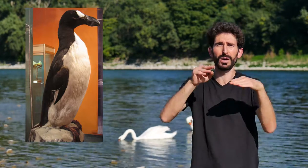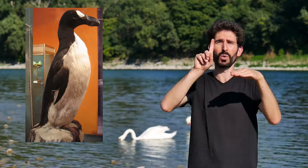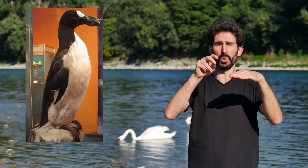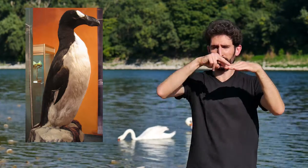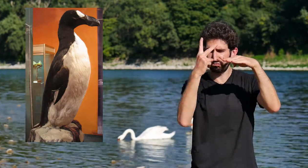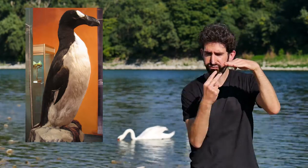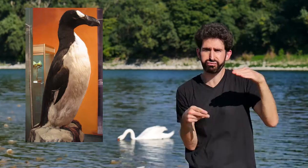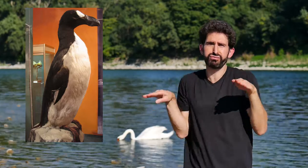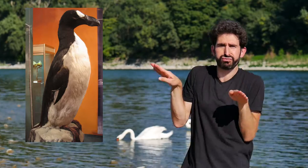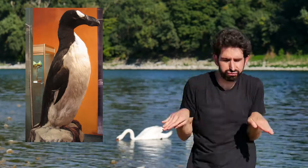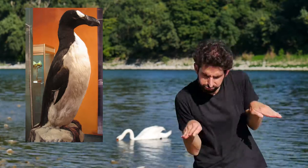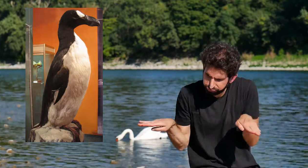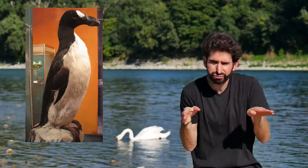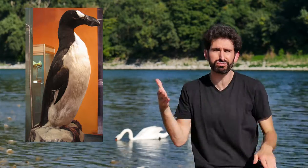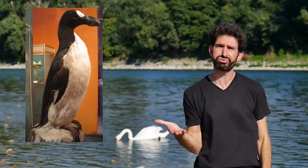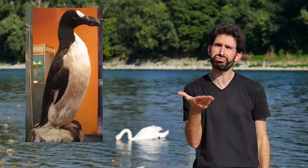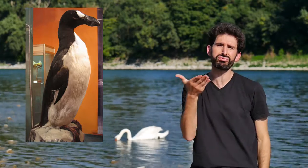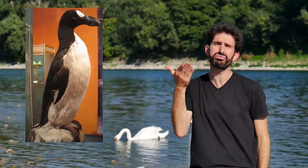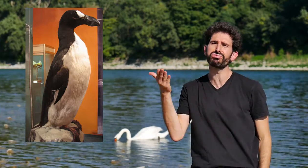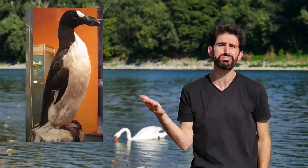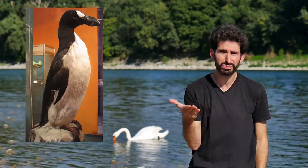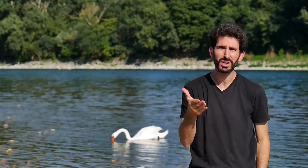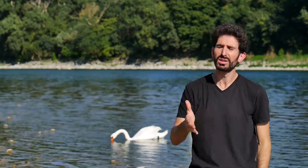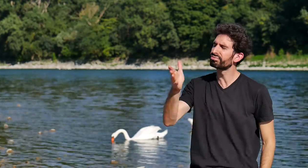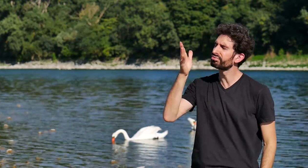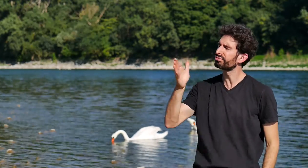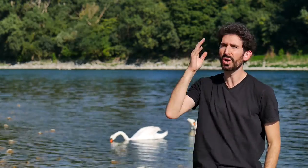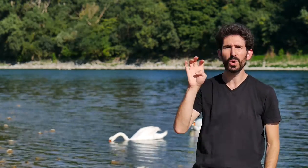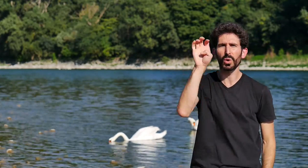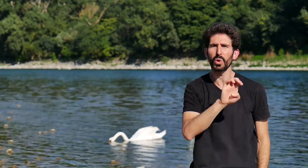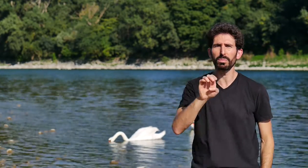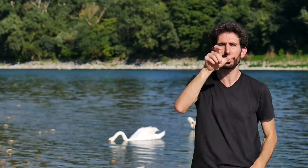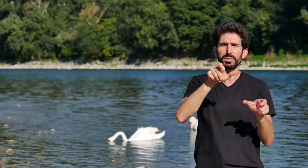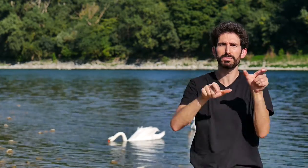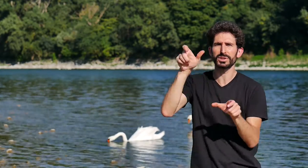et il nage très bien dans l'eau. Avant, les européens